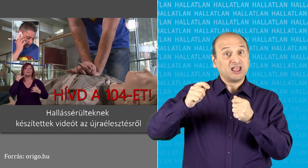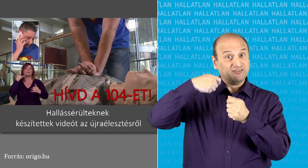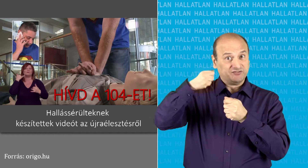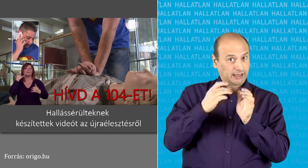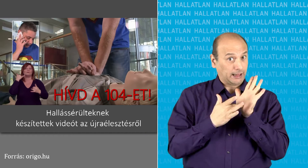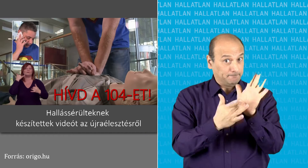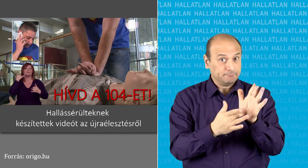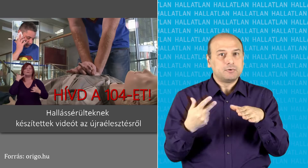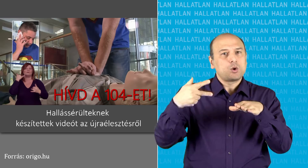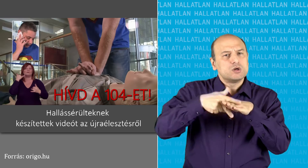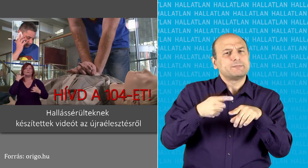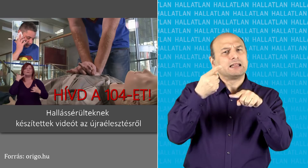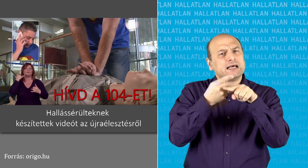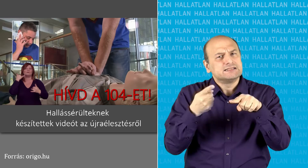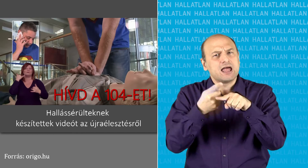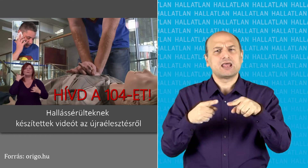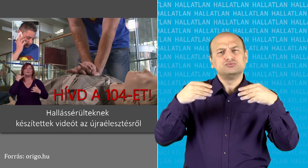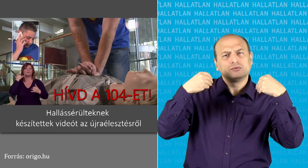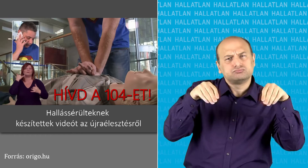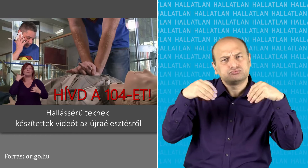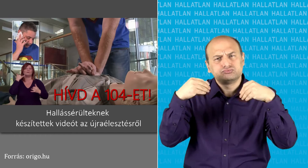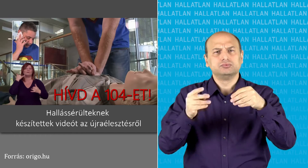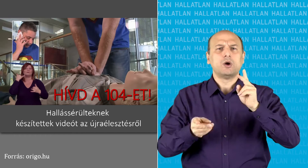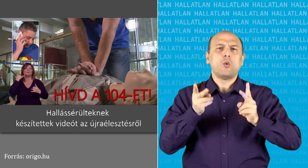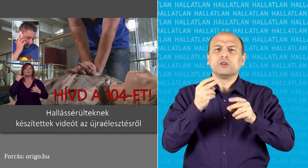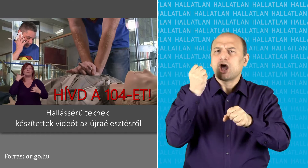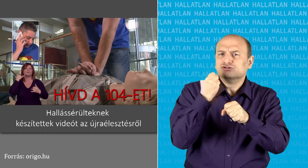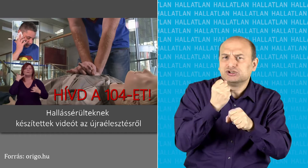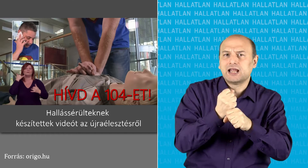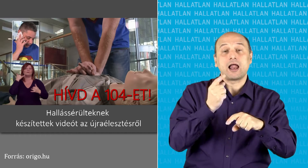A segítségnyújtás bemutatása közben részletes elmondják, mit hogyan kell csinálni,